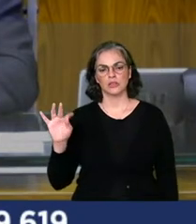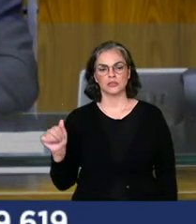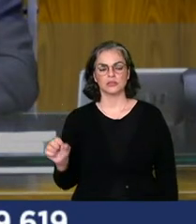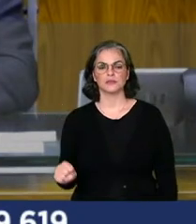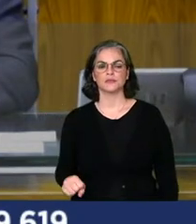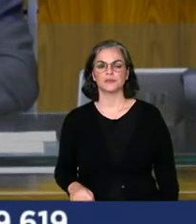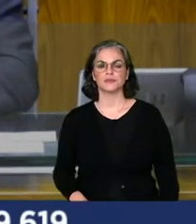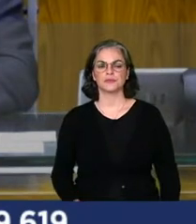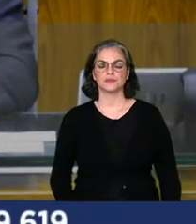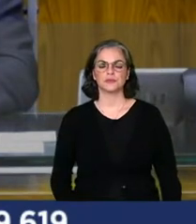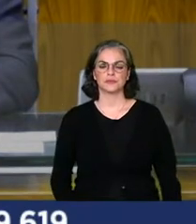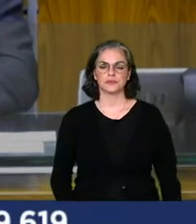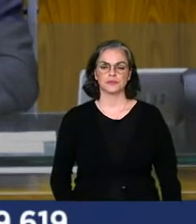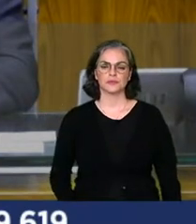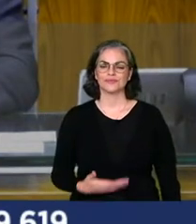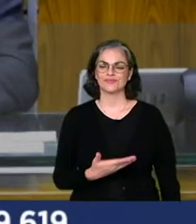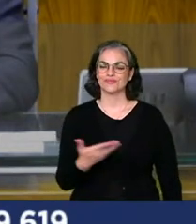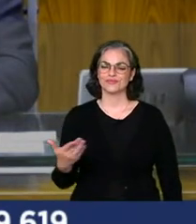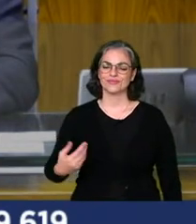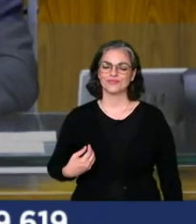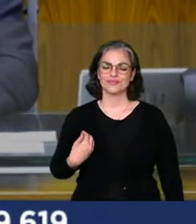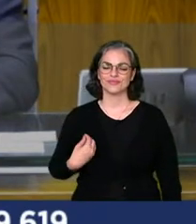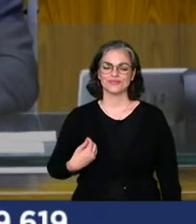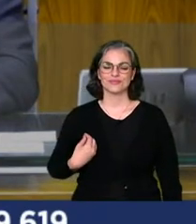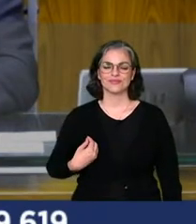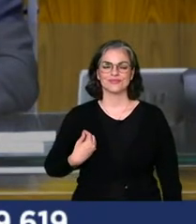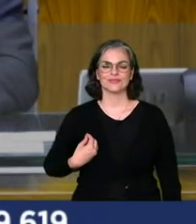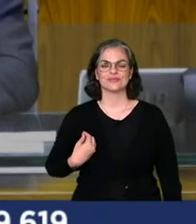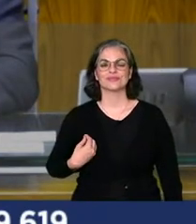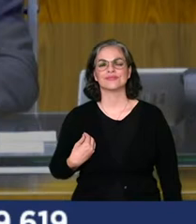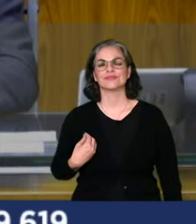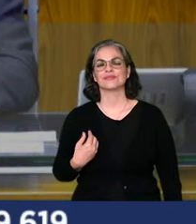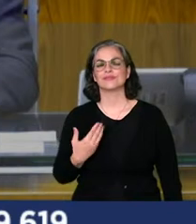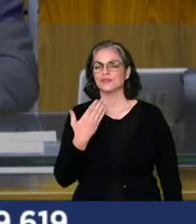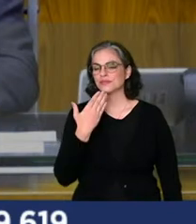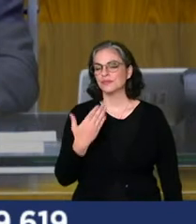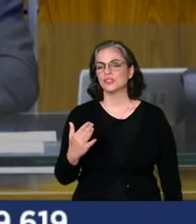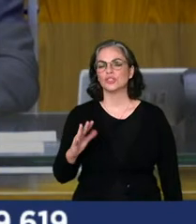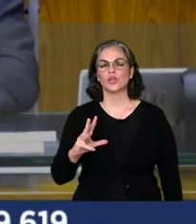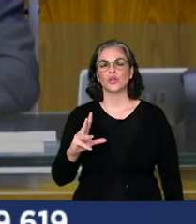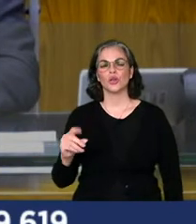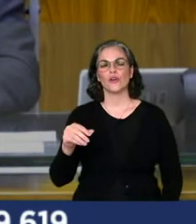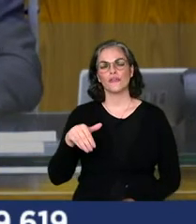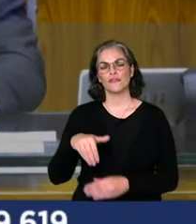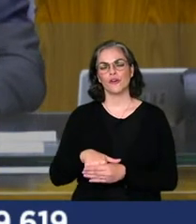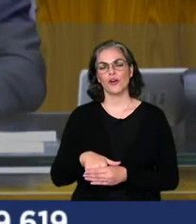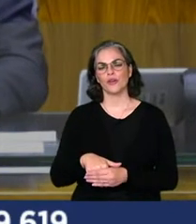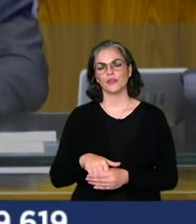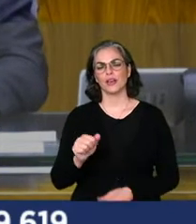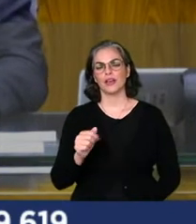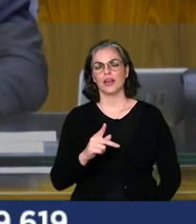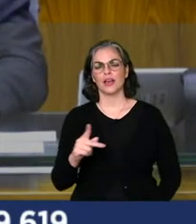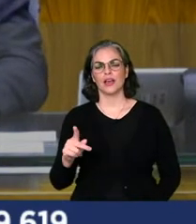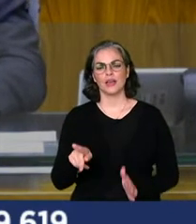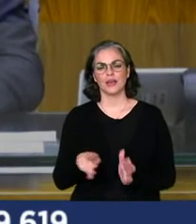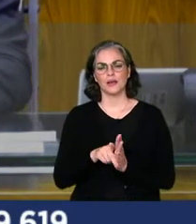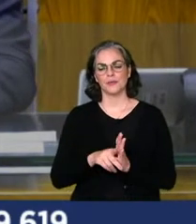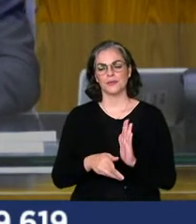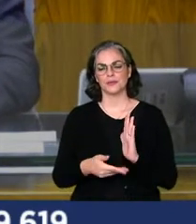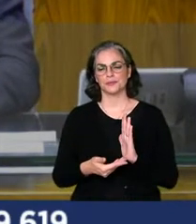TEXTO, RESALVADO O PATRIOTAS. -- [PRESIDENTE]: A PRESIDÊNCIA SOLICITA ÀS SENHORAS DEPUTADAS E DEPUTADOS QUE REGISTREM O SEU VOTO DO INFOLEG PARLAMENTAR. ESTÁ